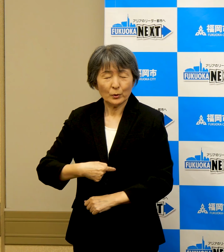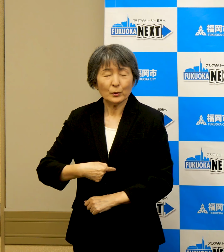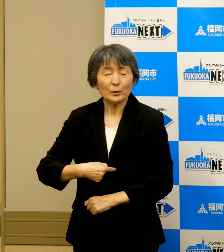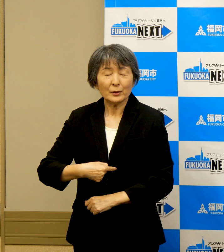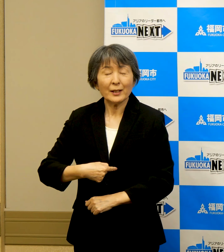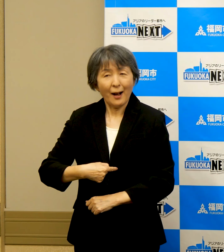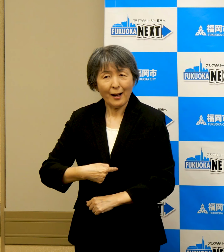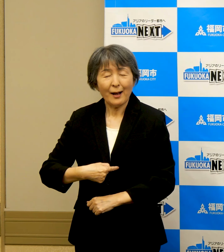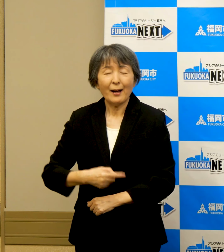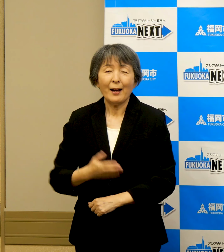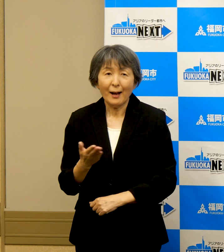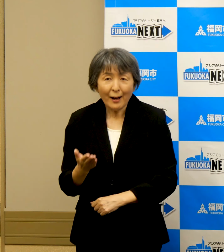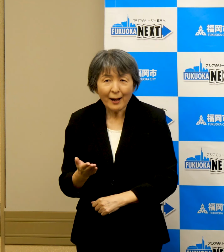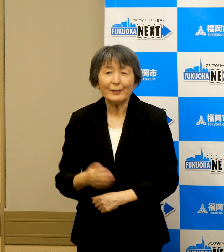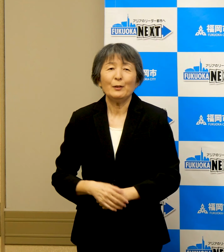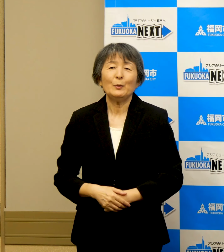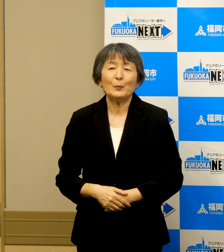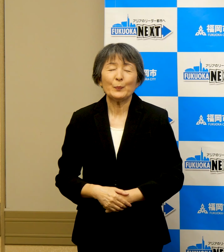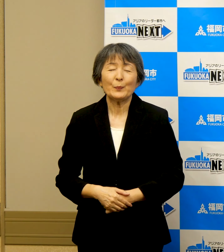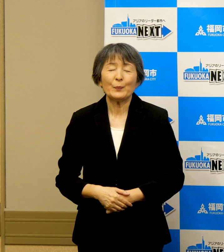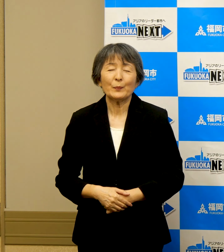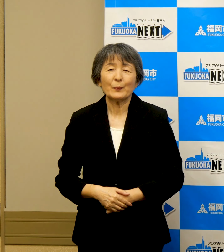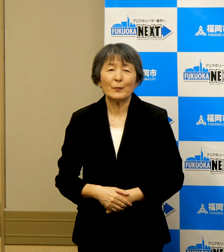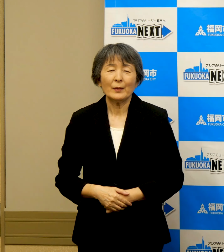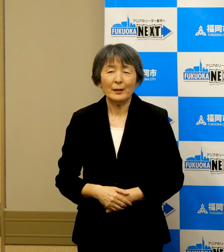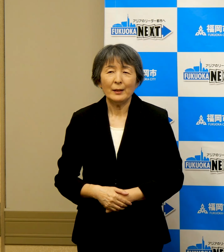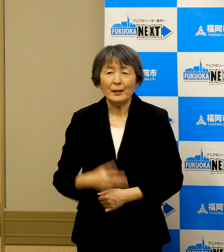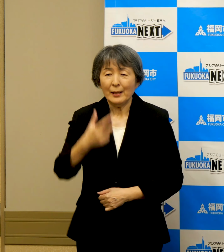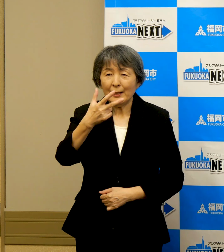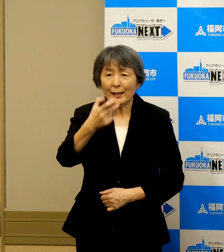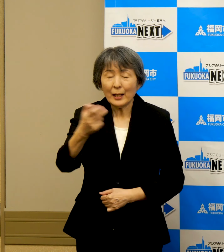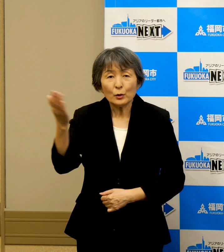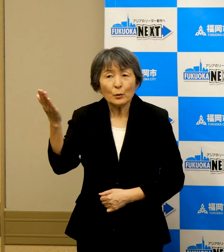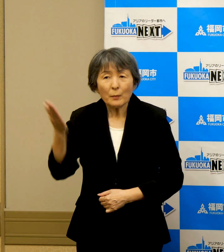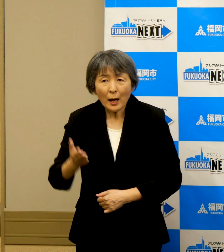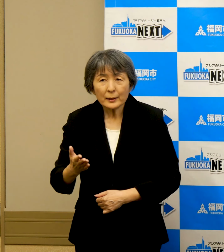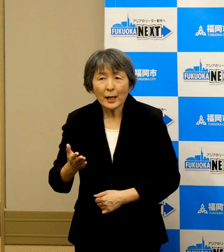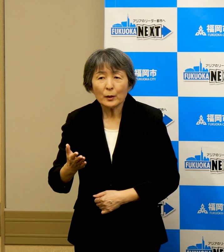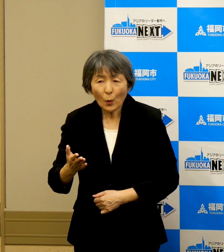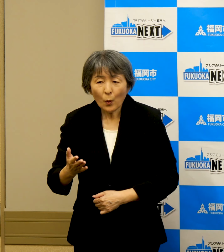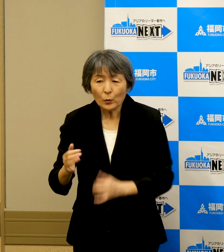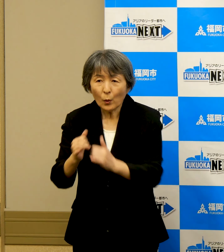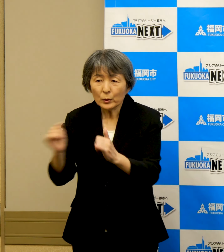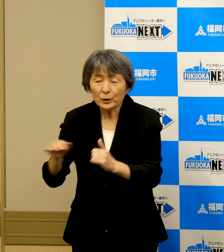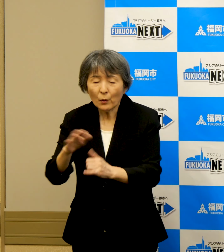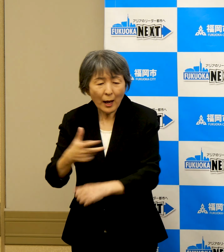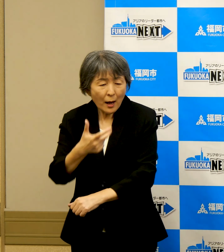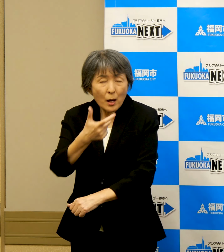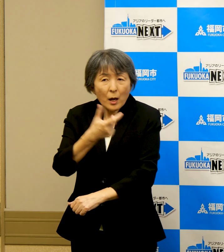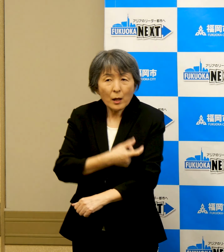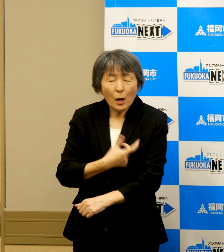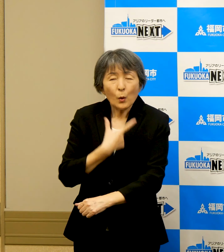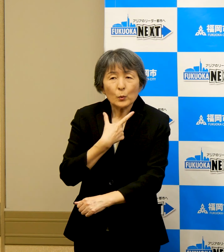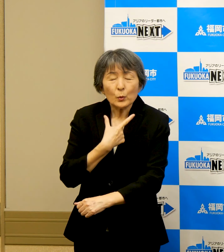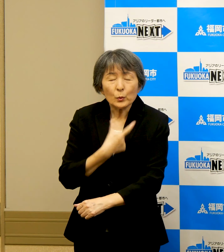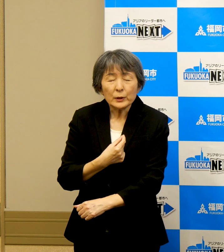それで ですから7割の方が打ちたいと今 思っているのであれば その7割の方を打つまでが